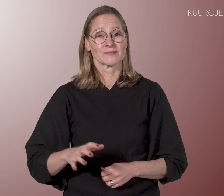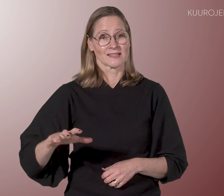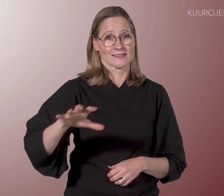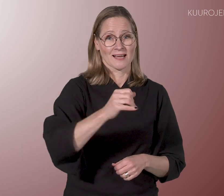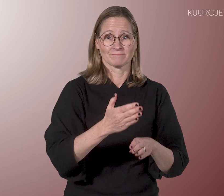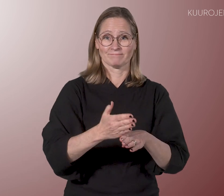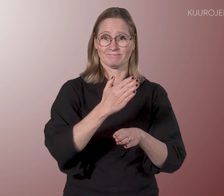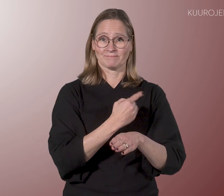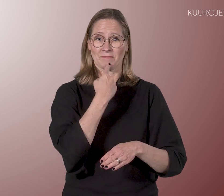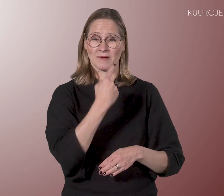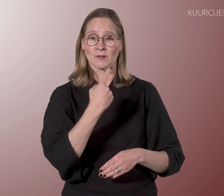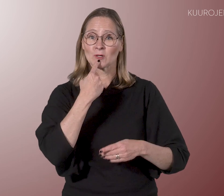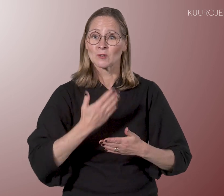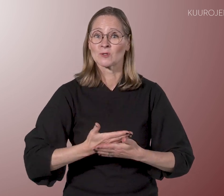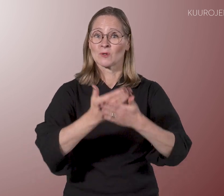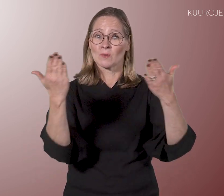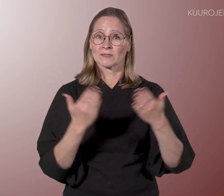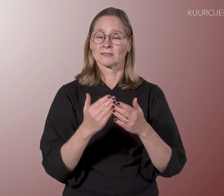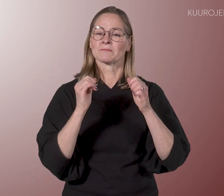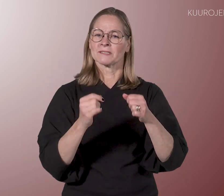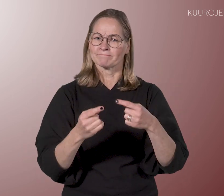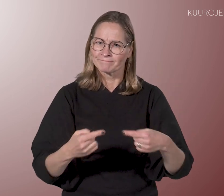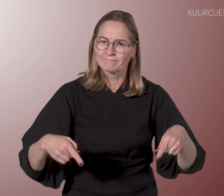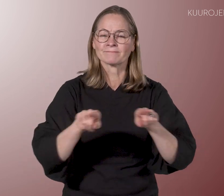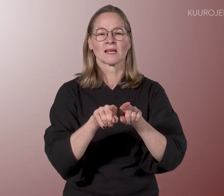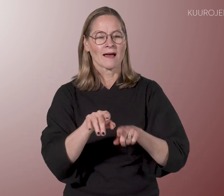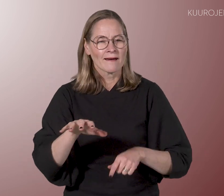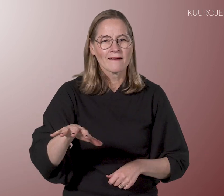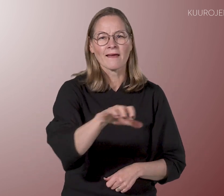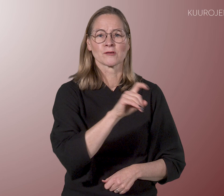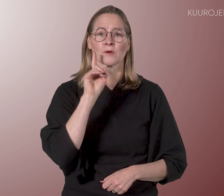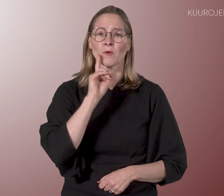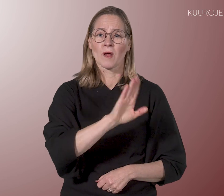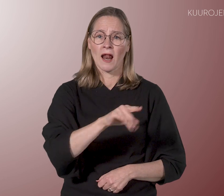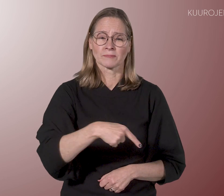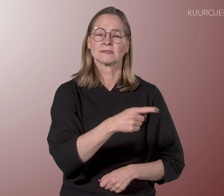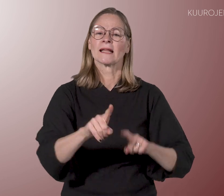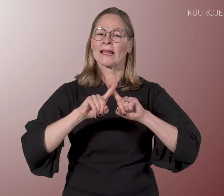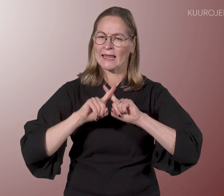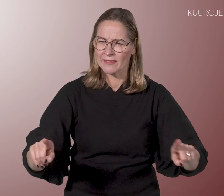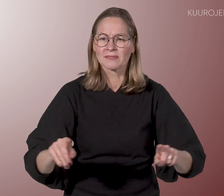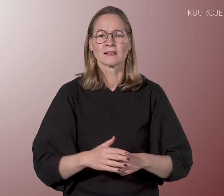Kaikki edellä mainitut julistukset on pantava täytäntöön kaikkien kuurojen lasten osalta välittömästi, -